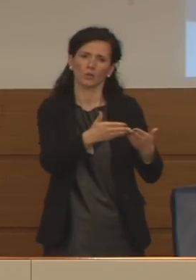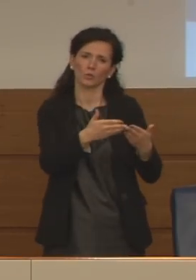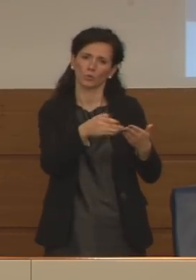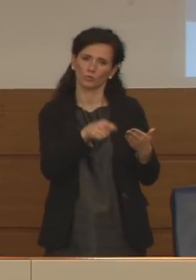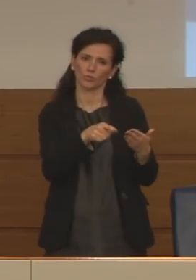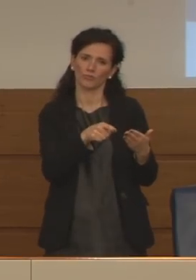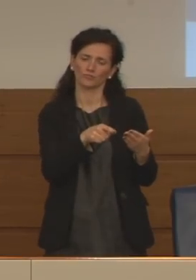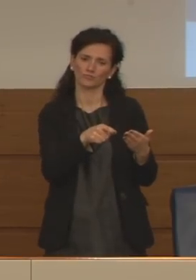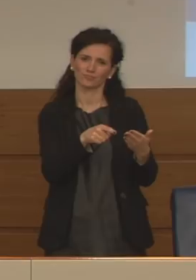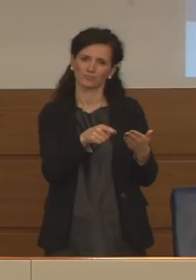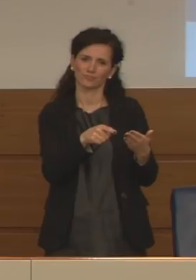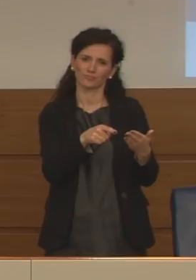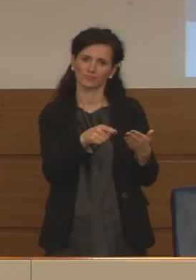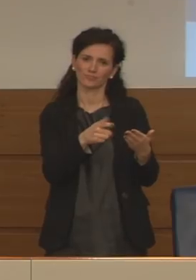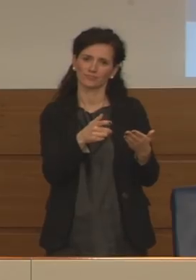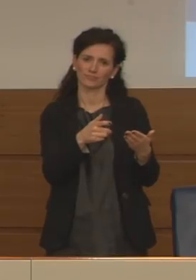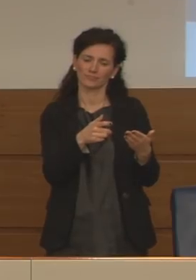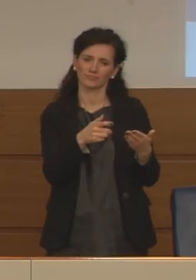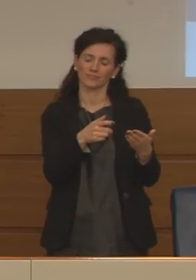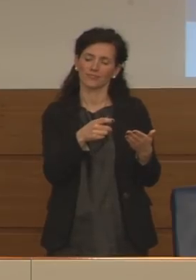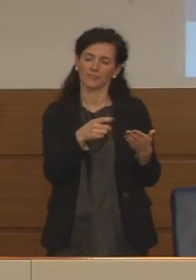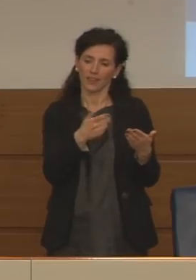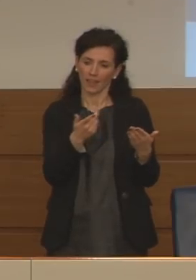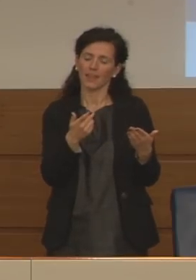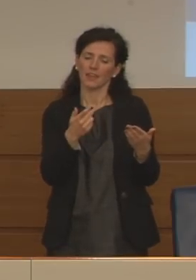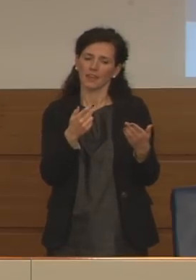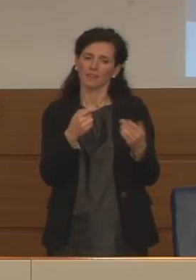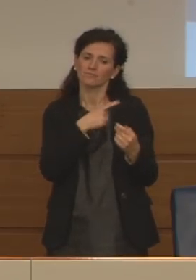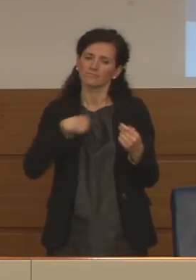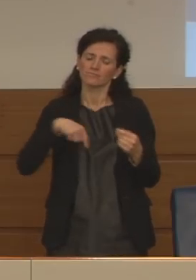meritano la nostra massima attenzione e il nostro massimo sostegno.